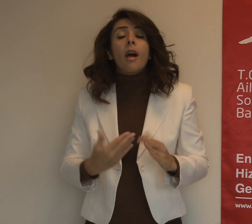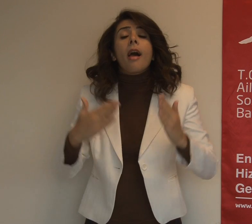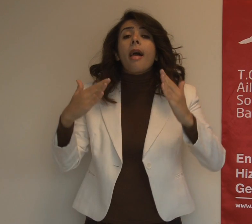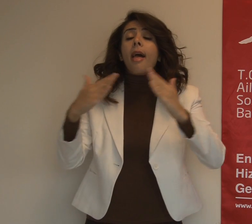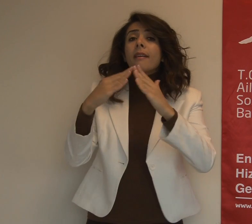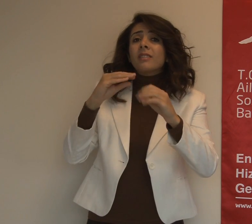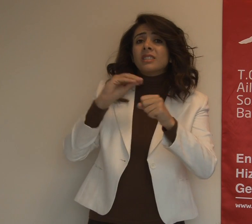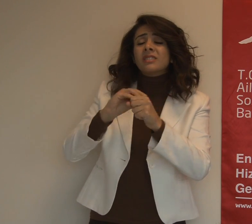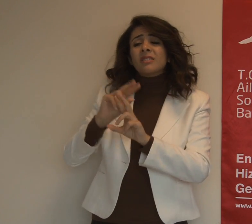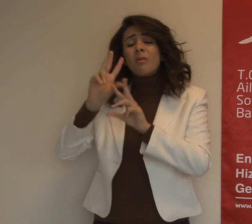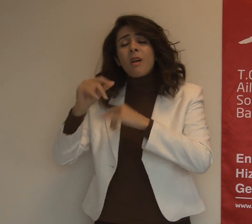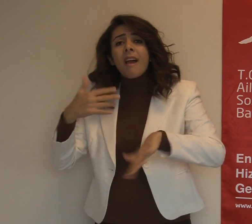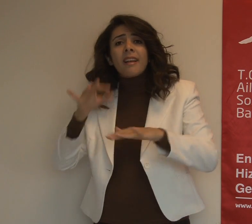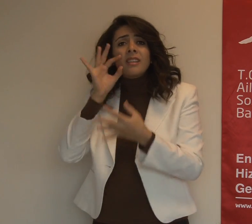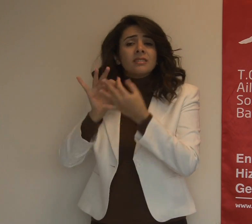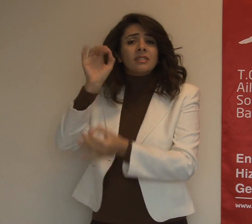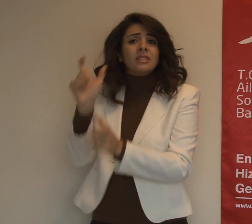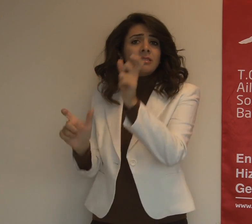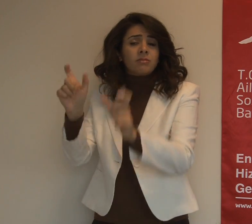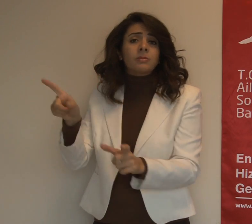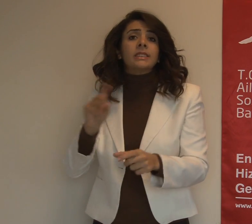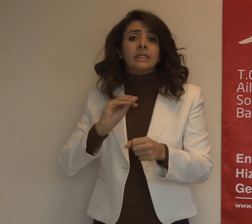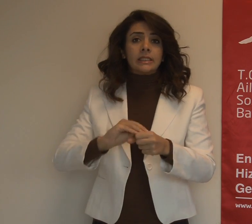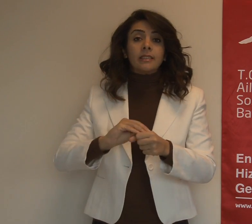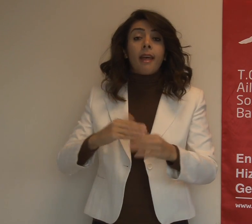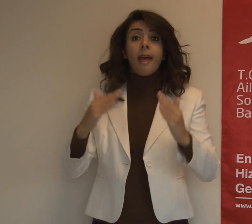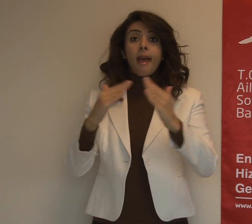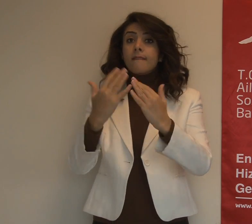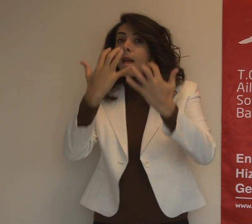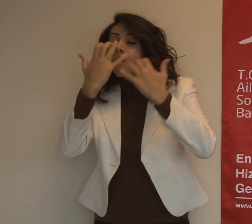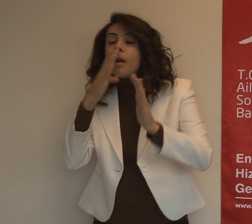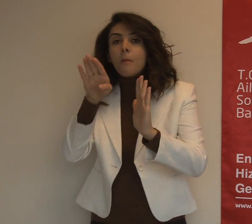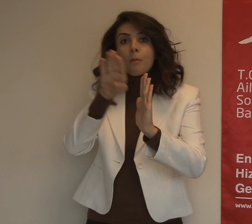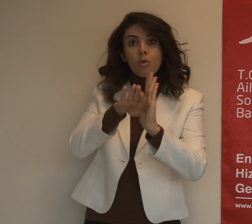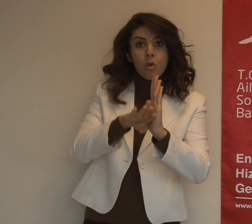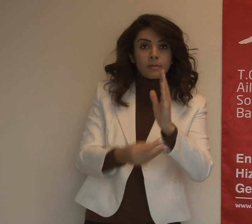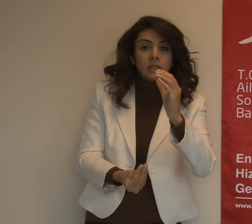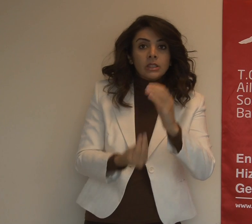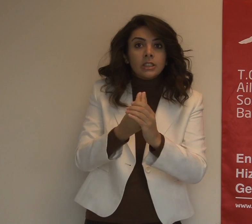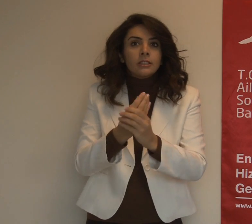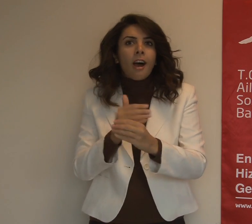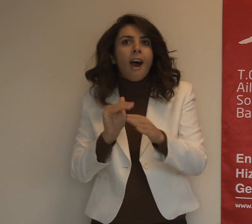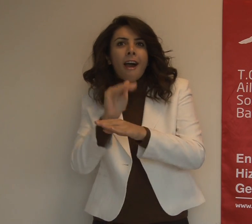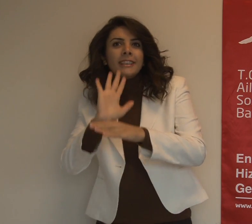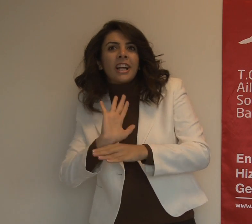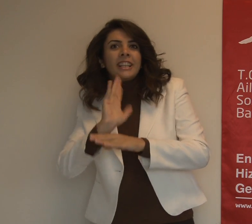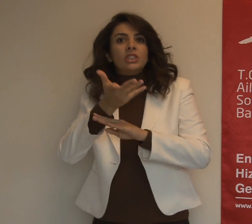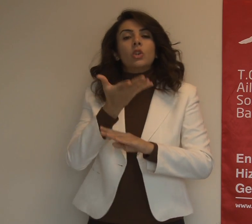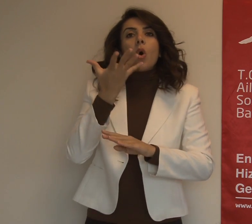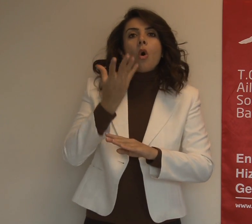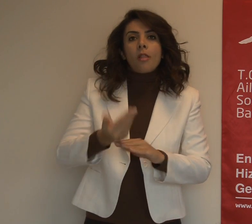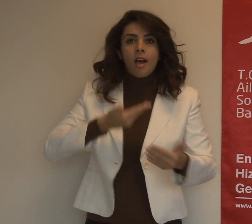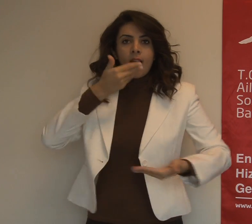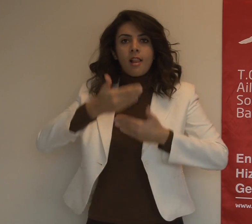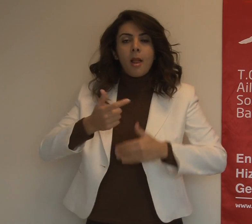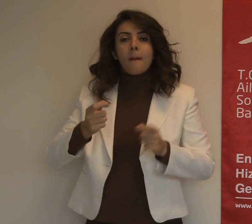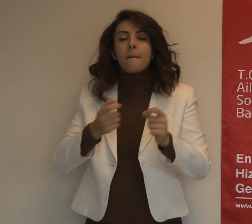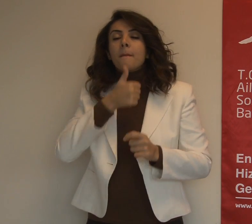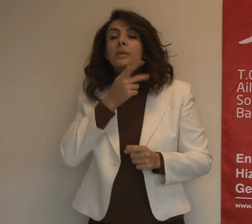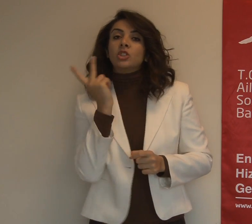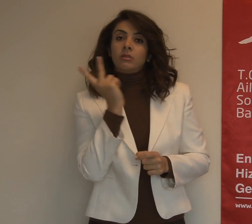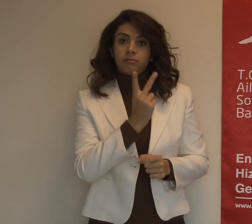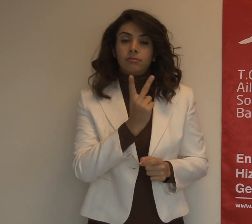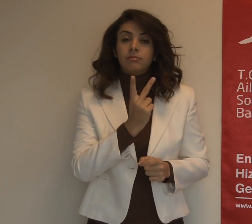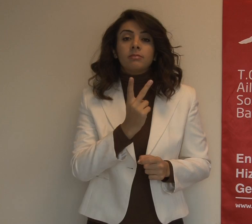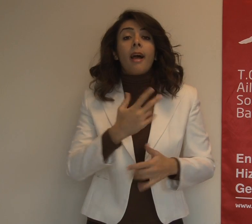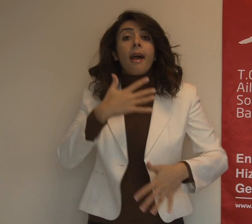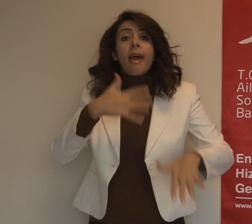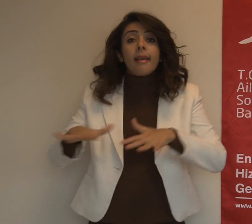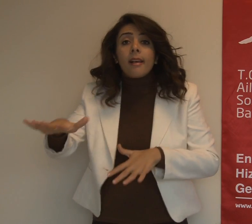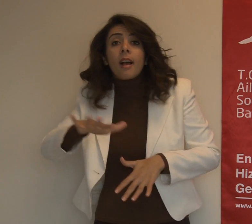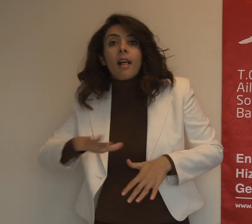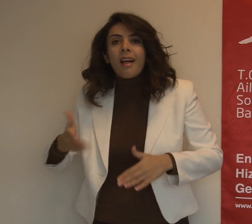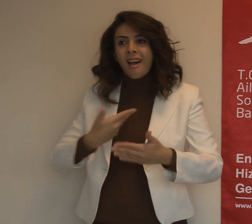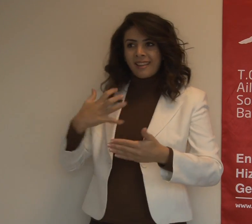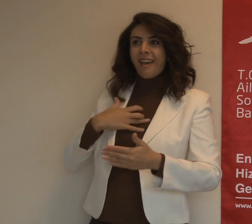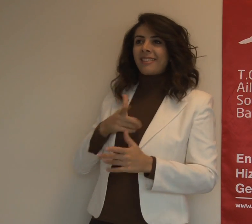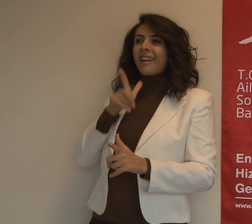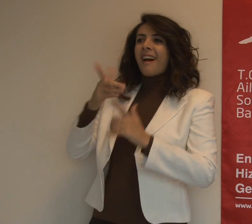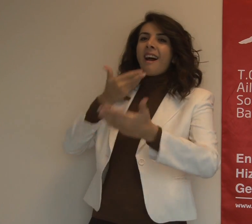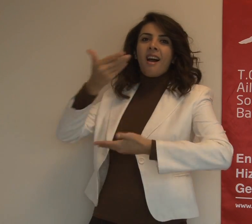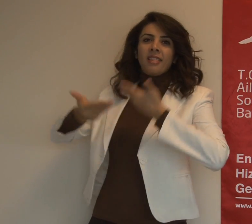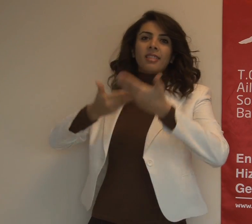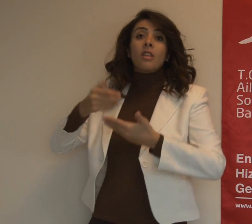evdeki engelli vatandaşlar için evde bakım programlarını hayata geçirdiklerini belirten Babacan, engellilere seslenerek,